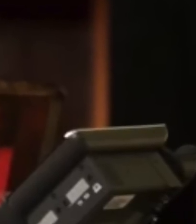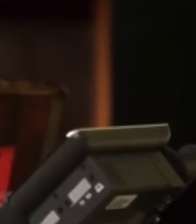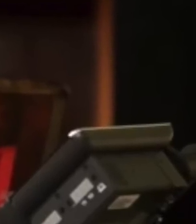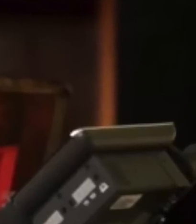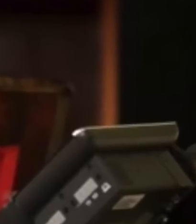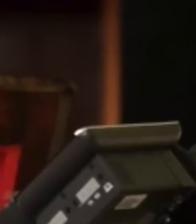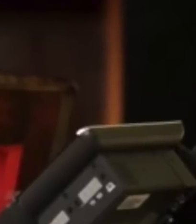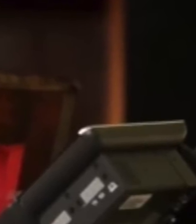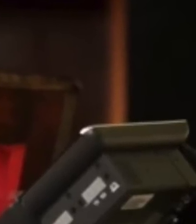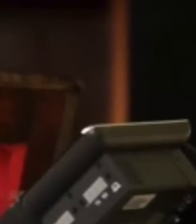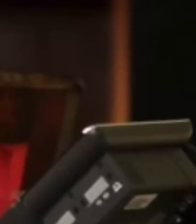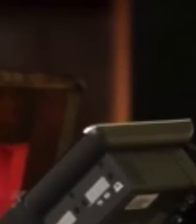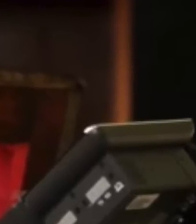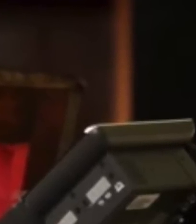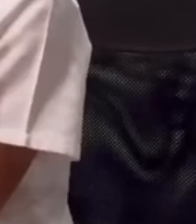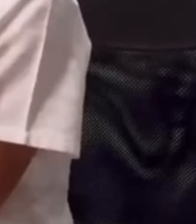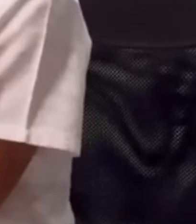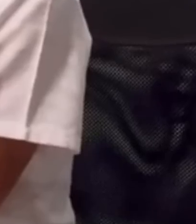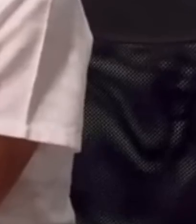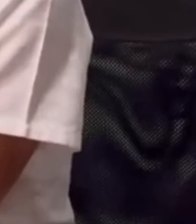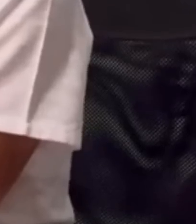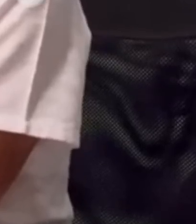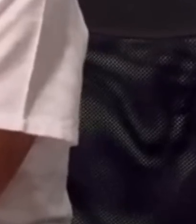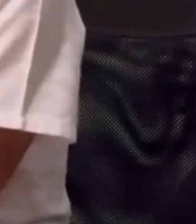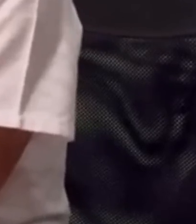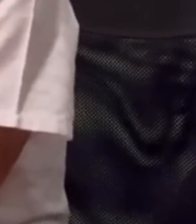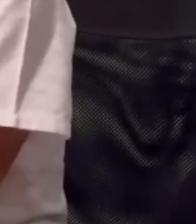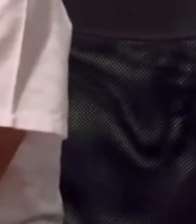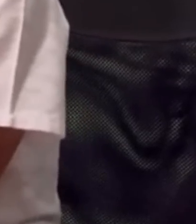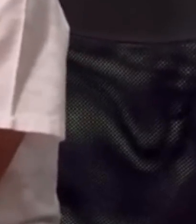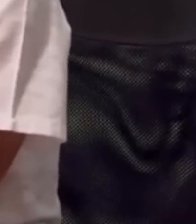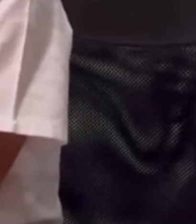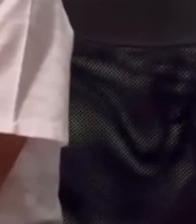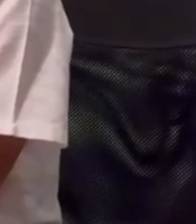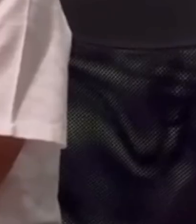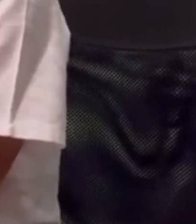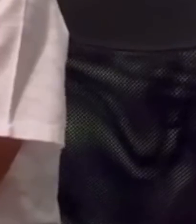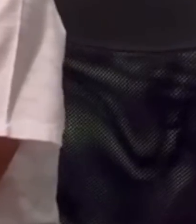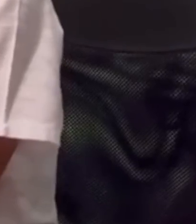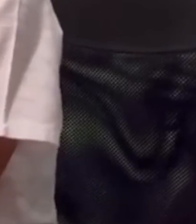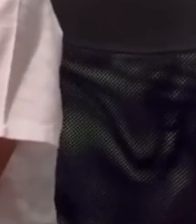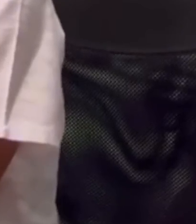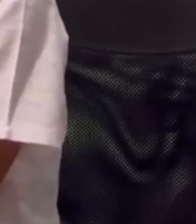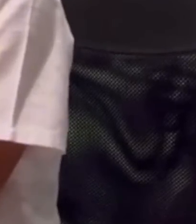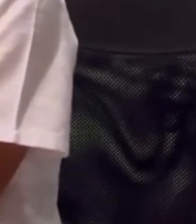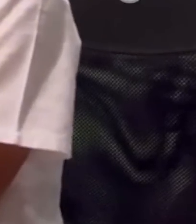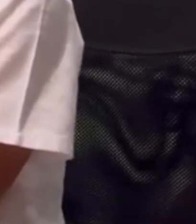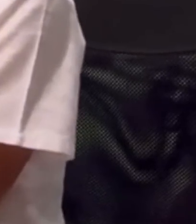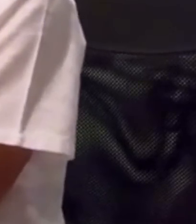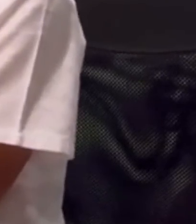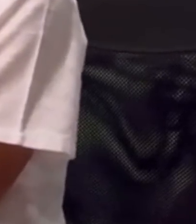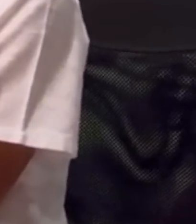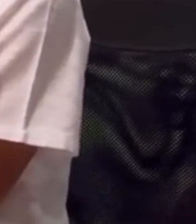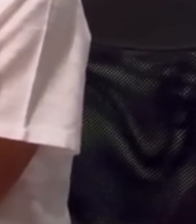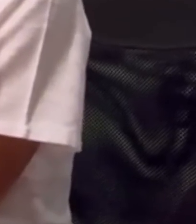que dejó una pausa y una dosis de alivio Trump aceptó suspender un mes sus aranceles a cambio